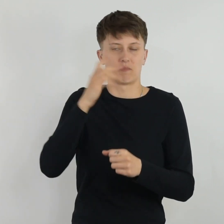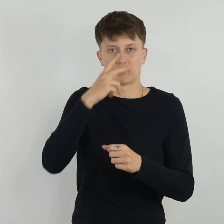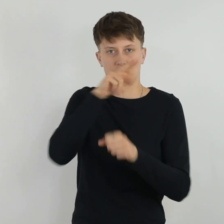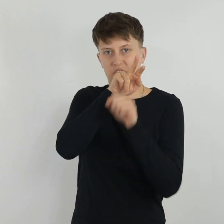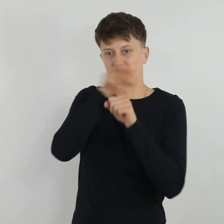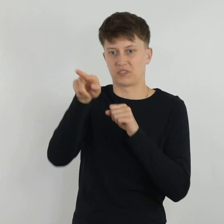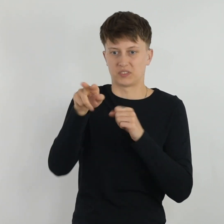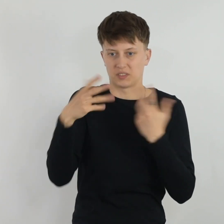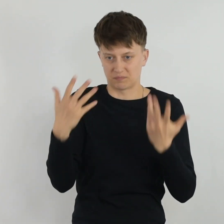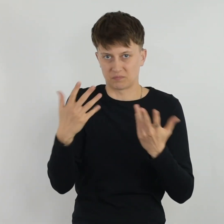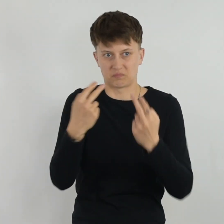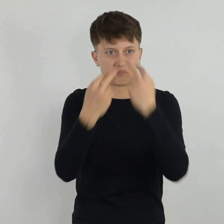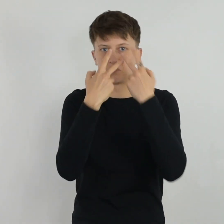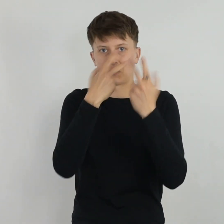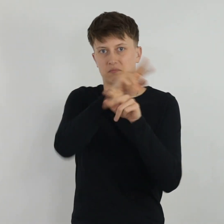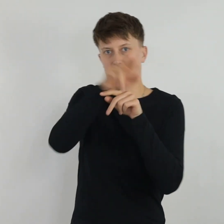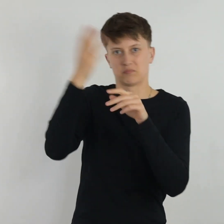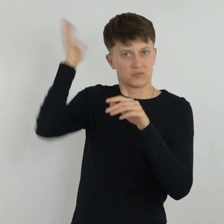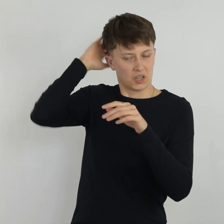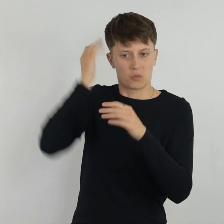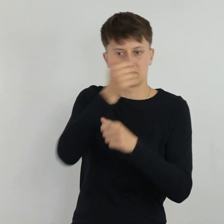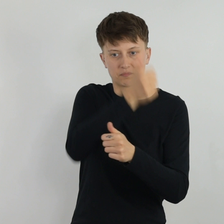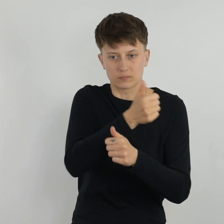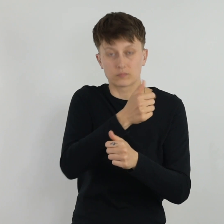stojącym tyłem do widza.